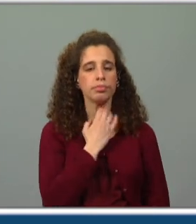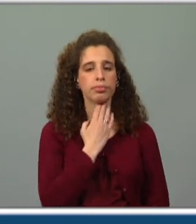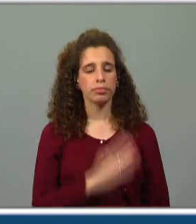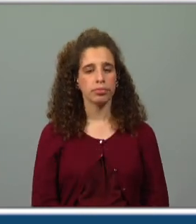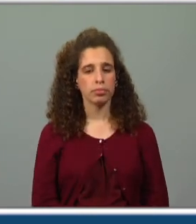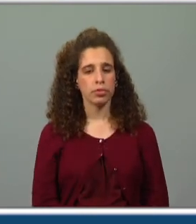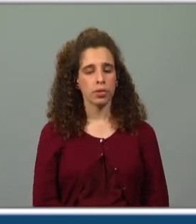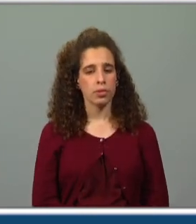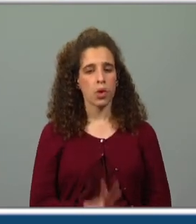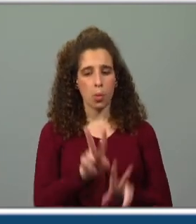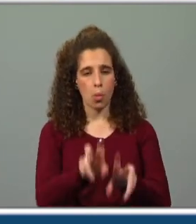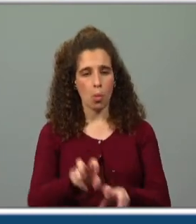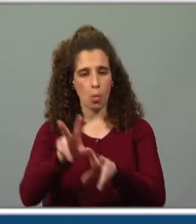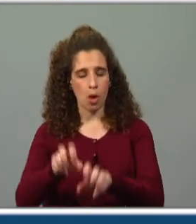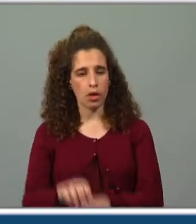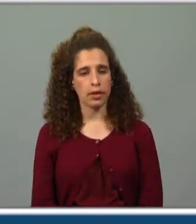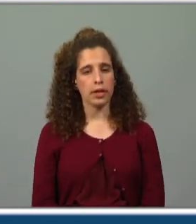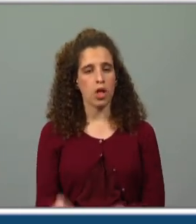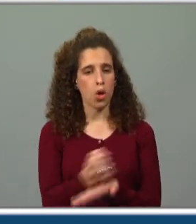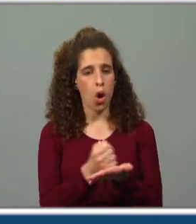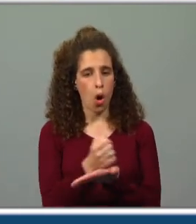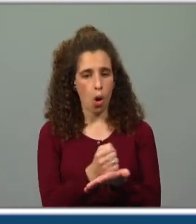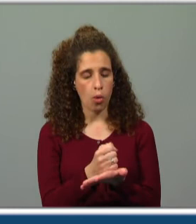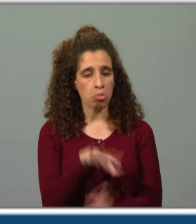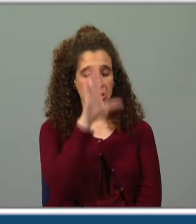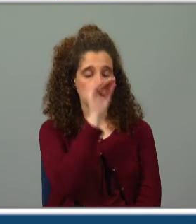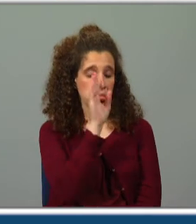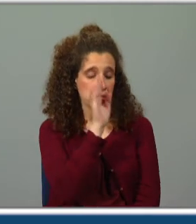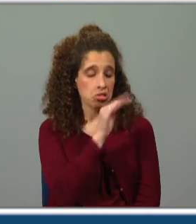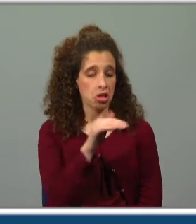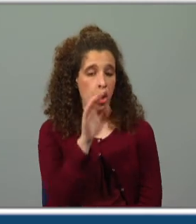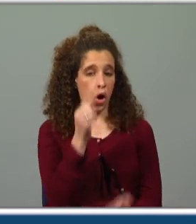é uma plantação de couves Porque nós não temos certeza serão como os ovos 這是一個捲心菜種植園 因為我們不我們確信它們會像雞蛋一樣